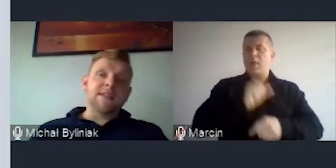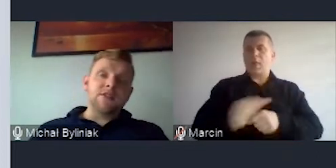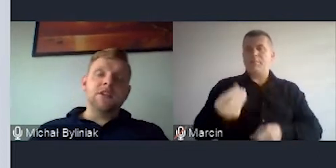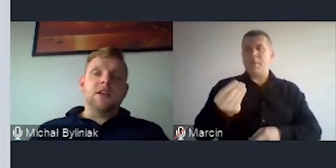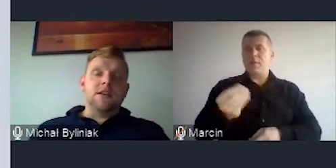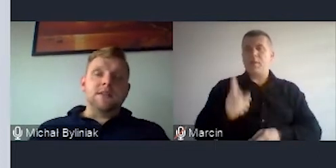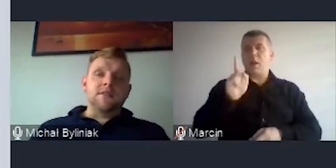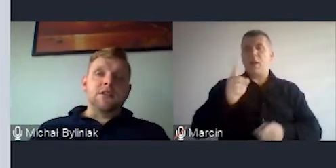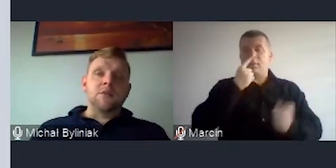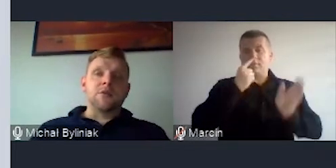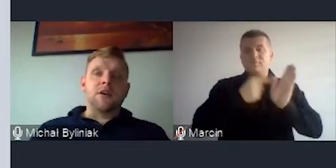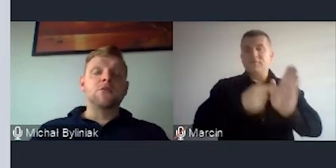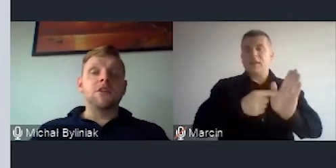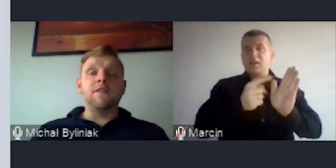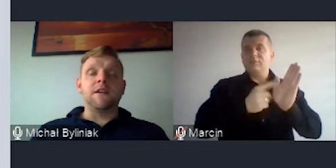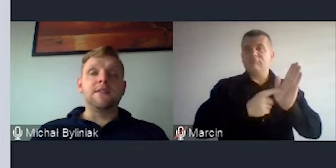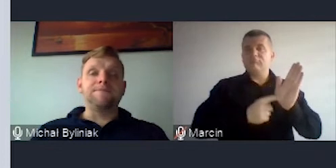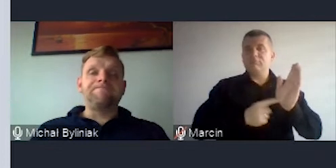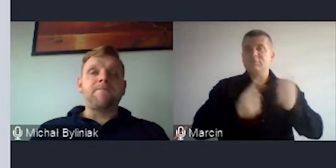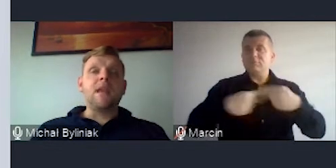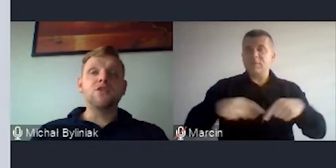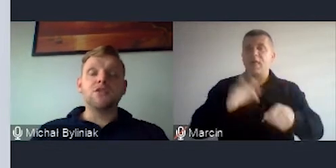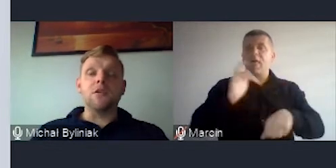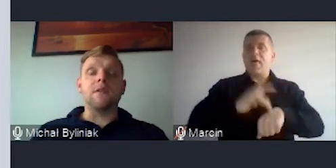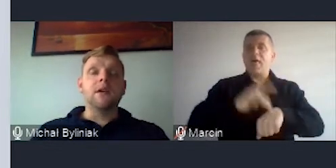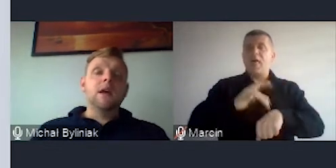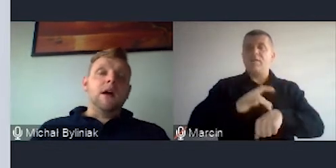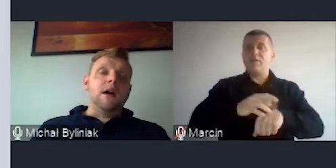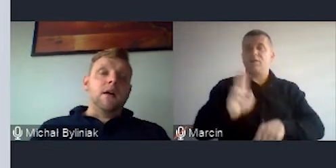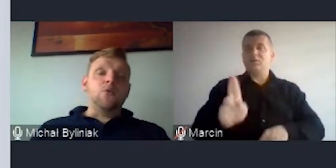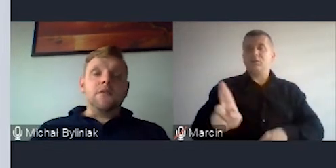a wskaźniki realizacji waszego projektu, czyli efekty rzeczowe.